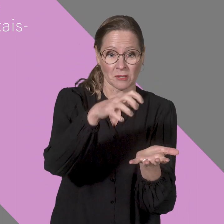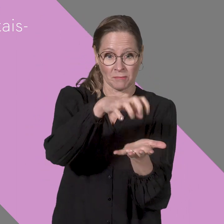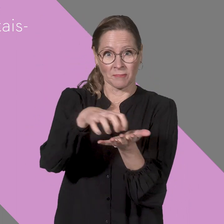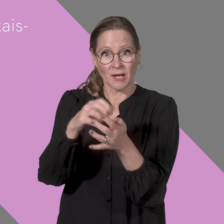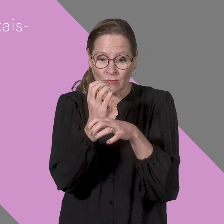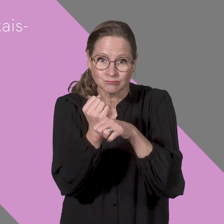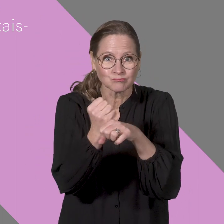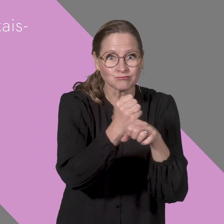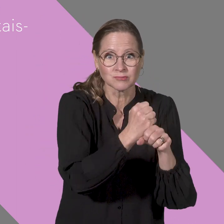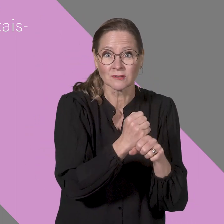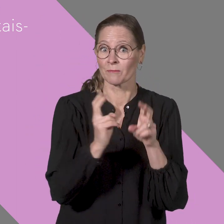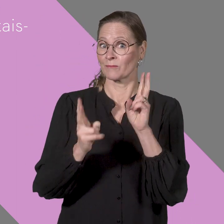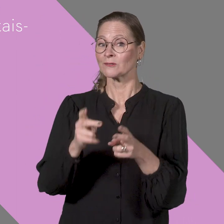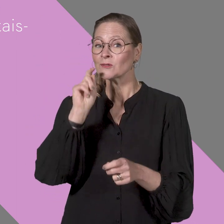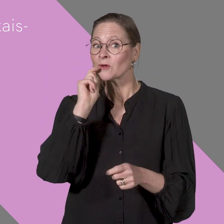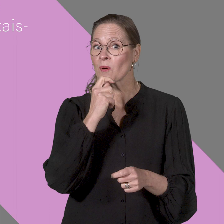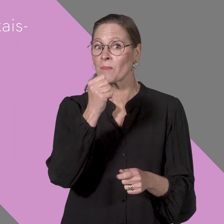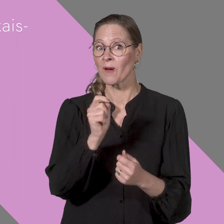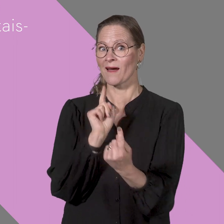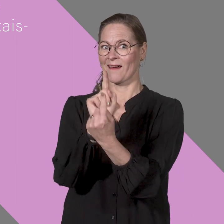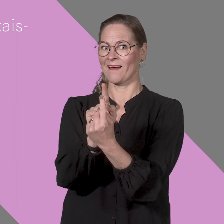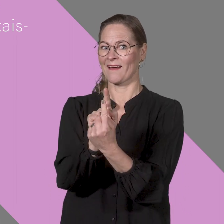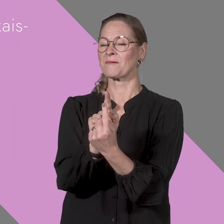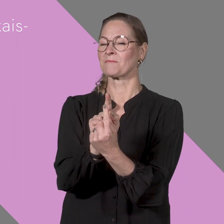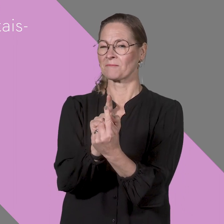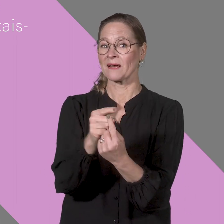pipareiden koristelua sekä tapaaminen joulupukin kanssa!